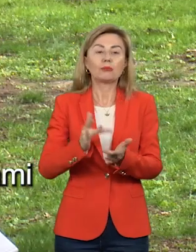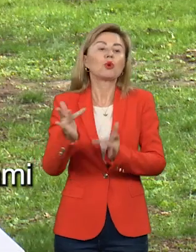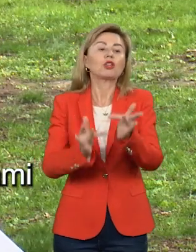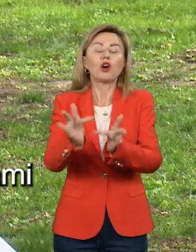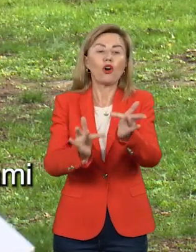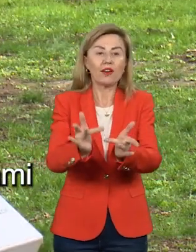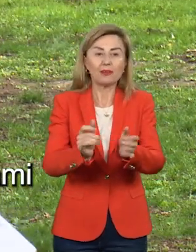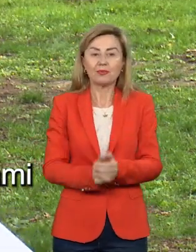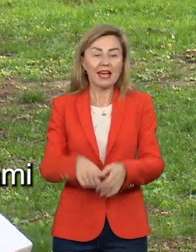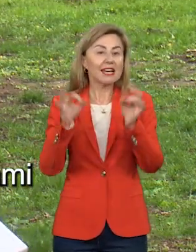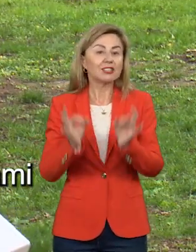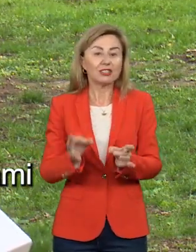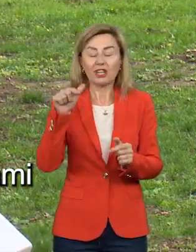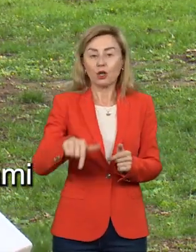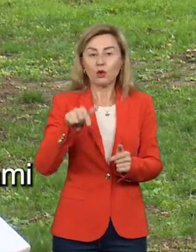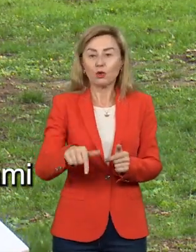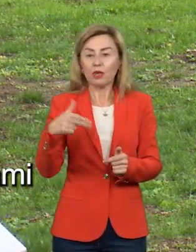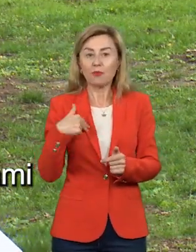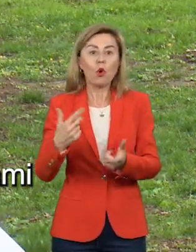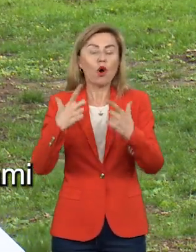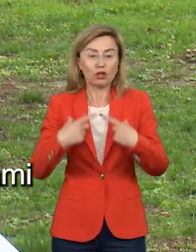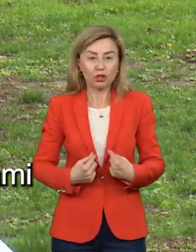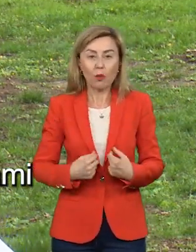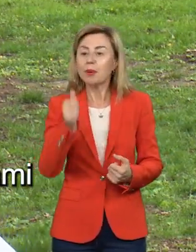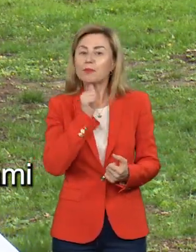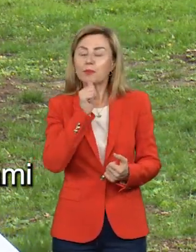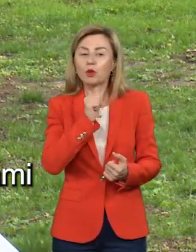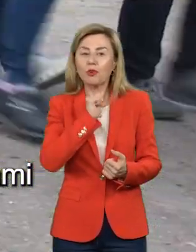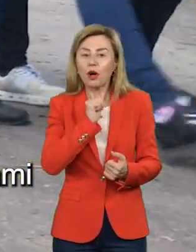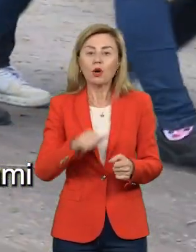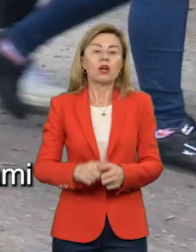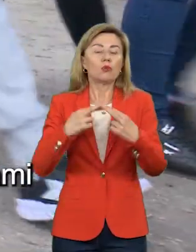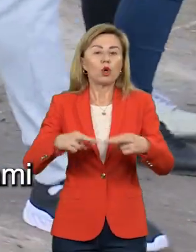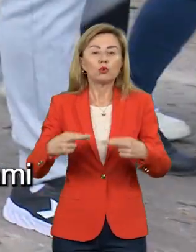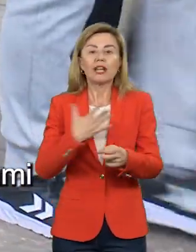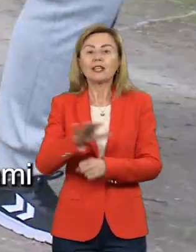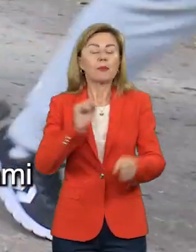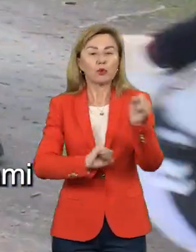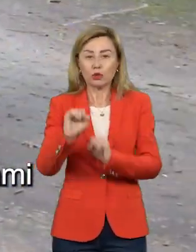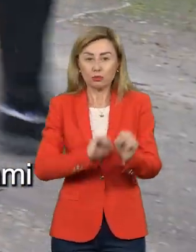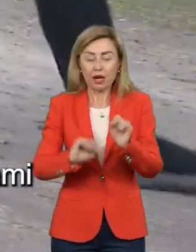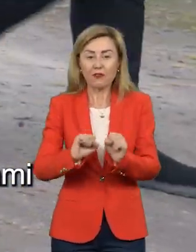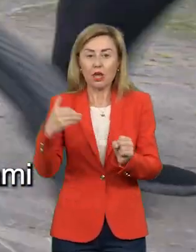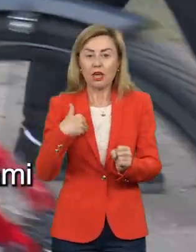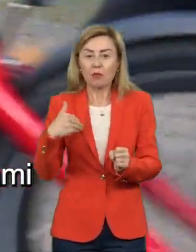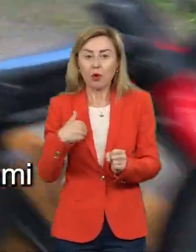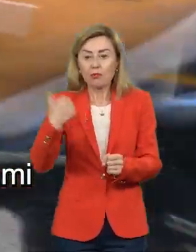Dzisiaj, tutaj jeździły osoby z różnymi niepełnosprawnościami i często był to pierwszy raz,